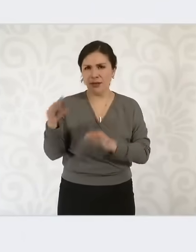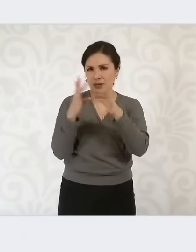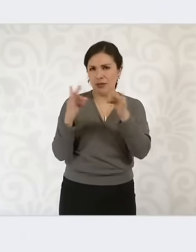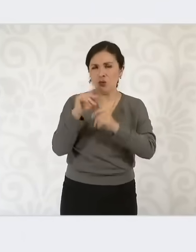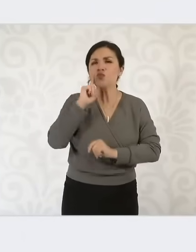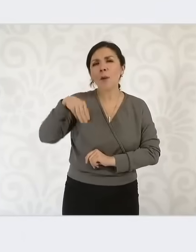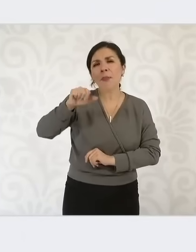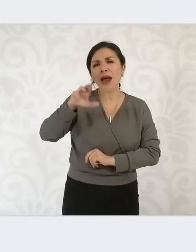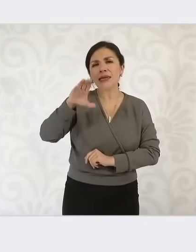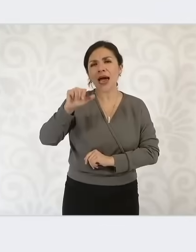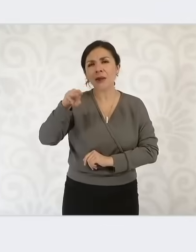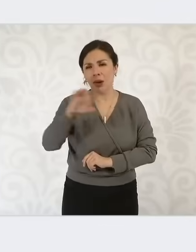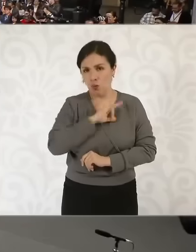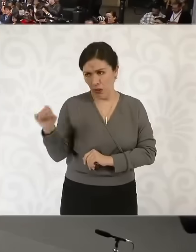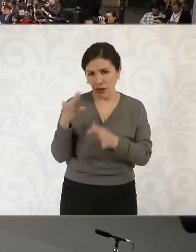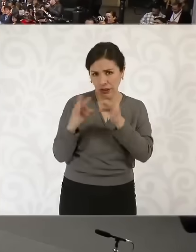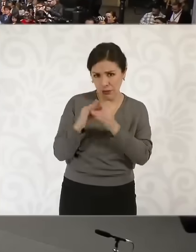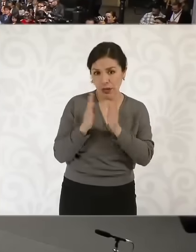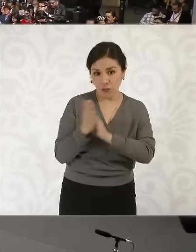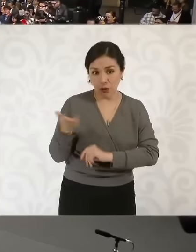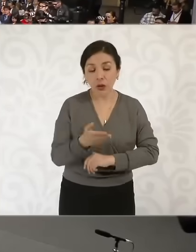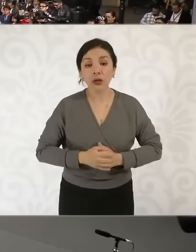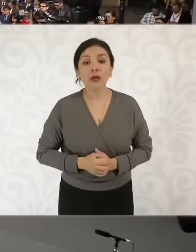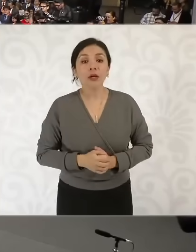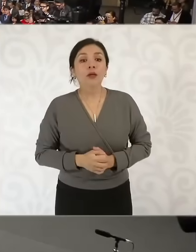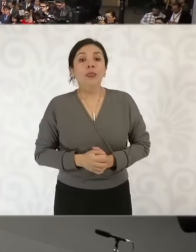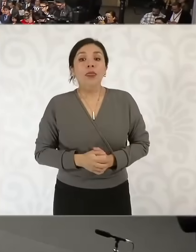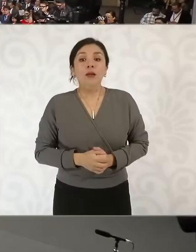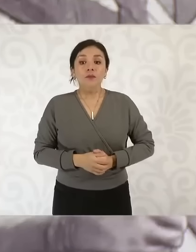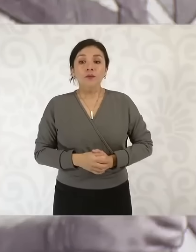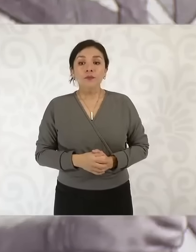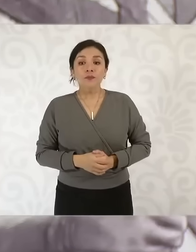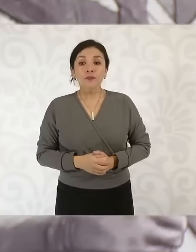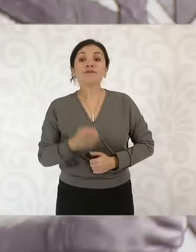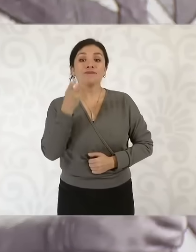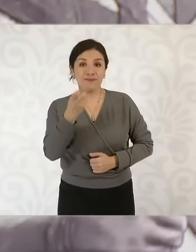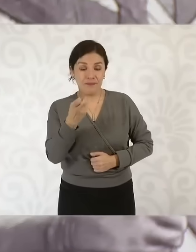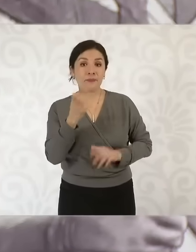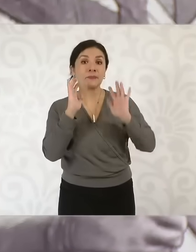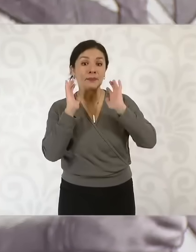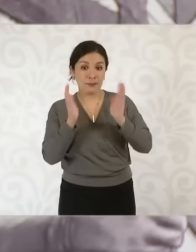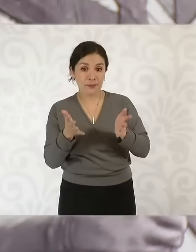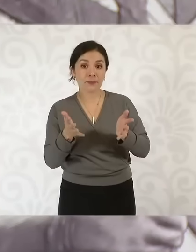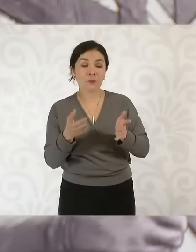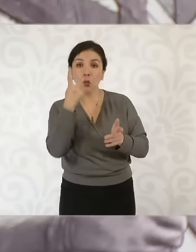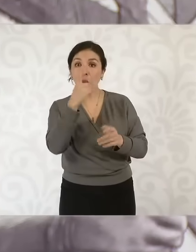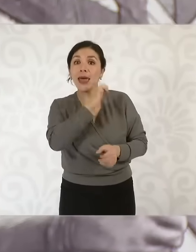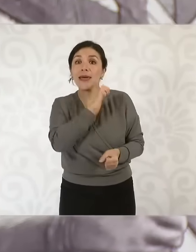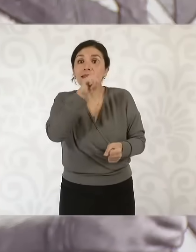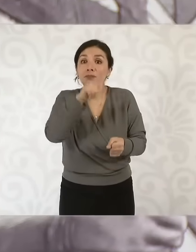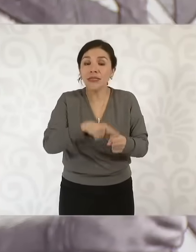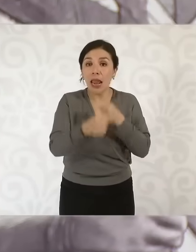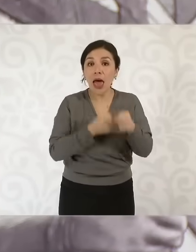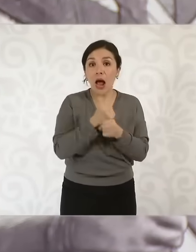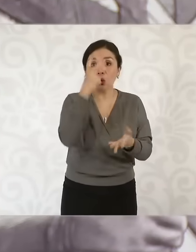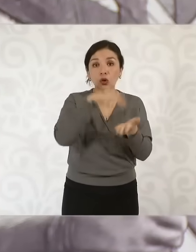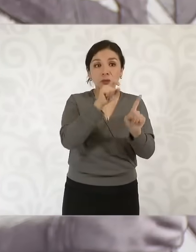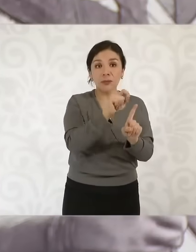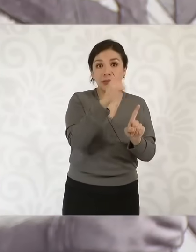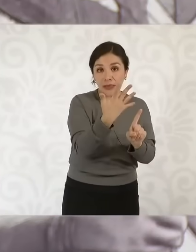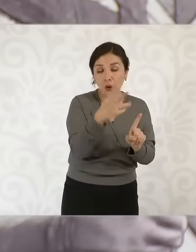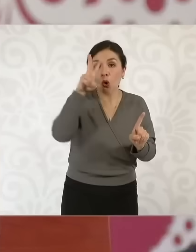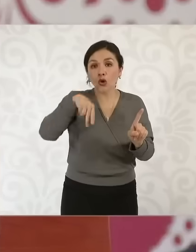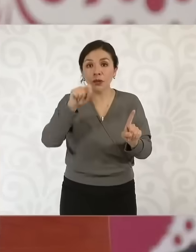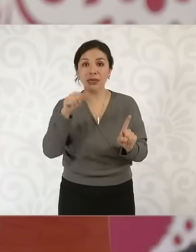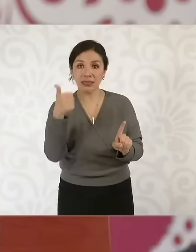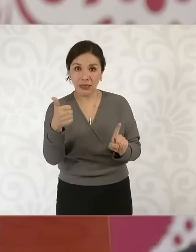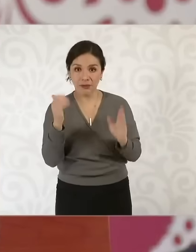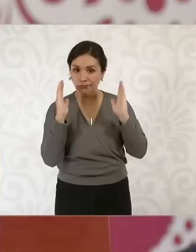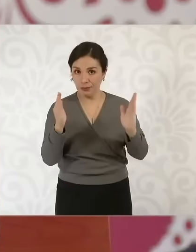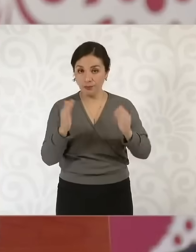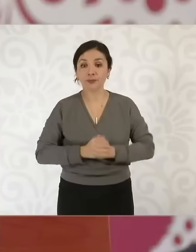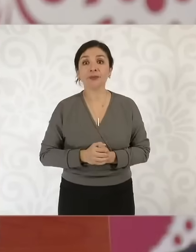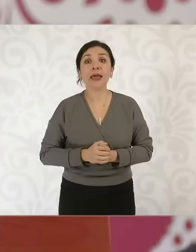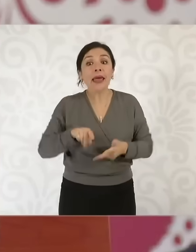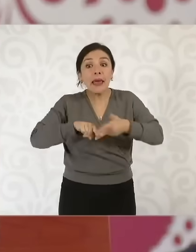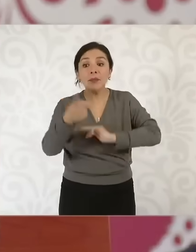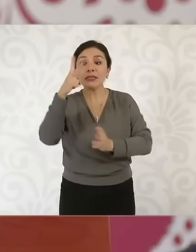platicar con más detalle. E se hizo una colocación especial 25 y 26 e a partir del 27. Entonces,